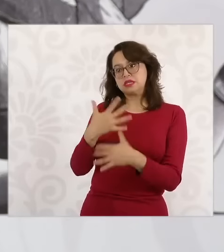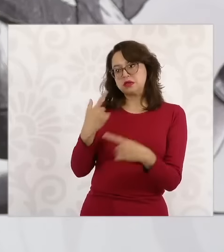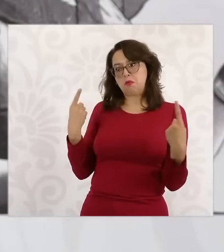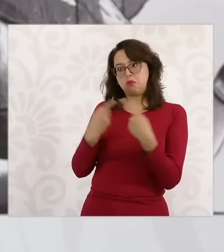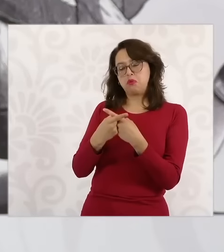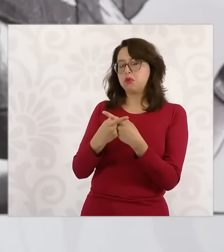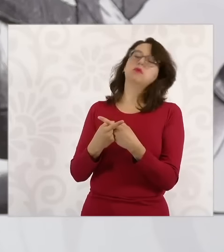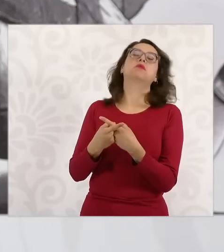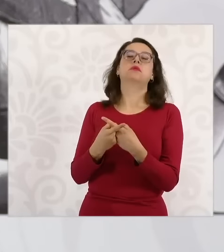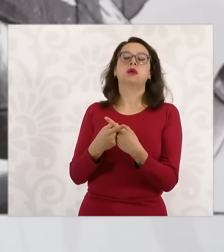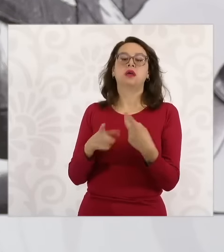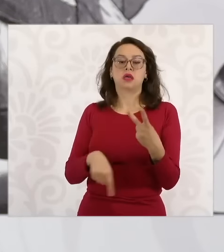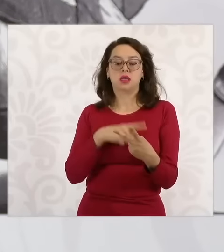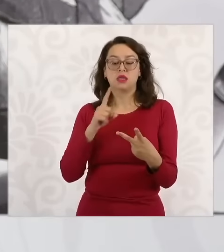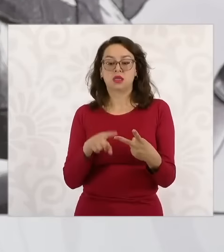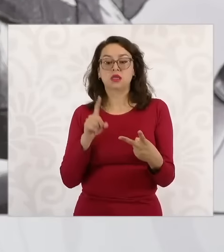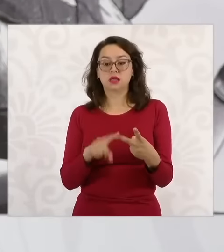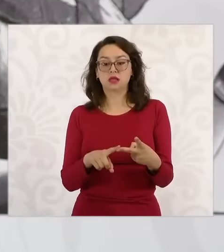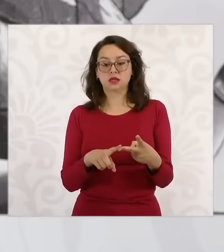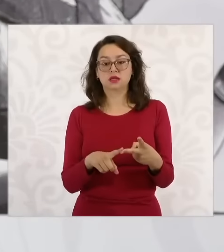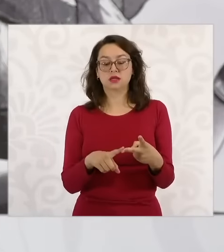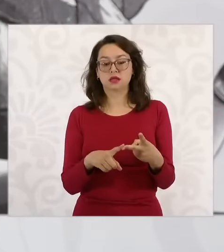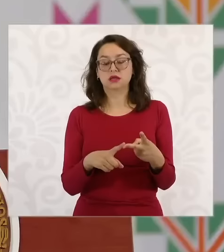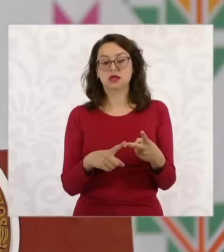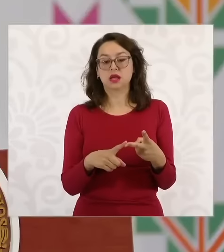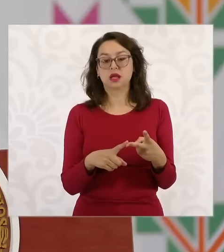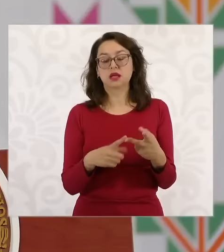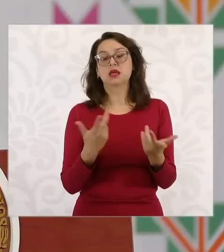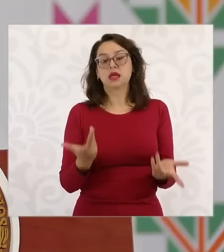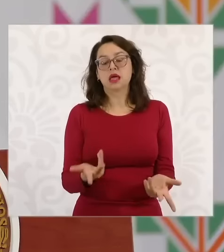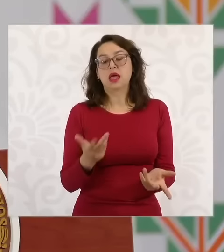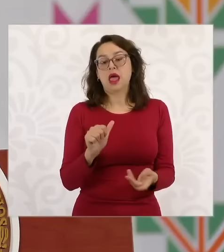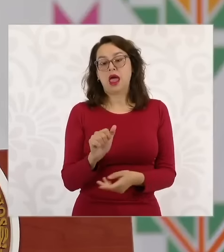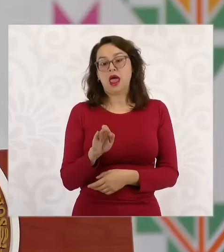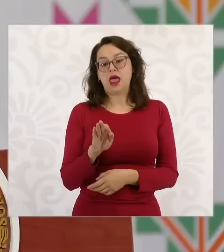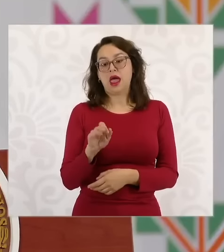también la distribución de los slots se llama en el aeropuerto internacional Benito Juárez